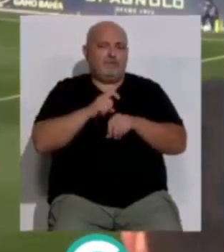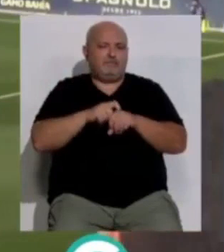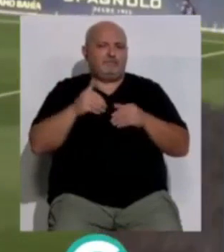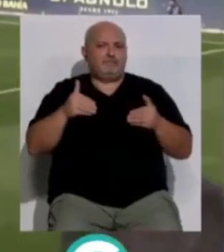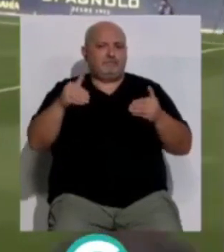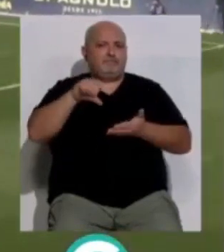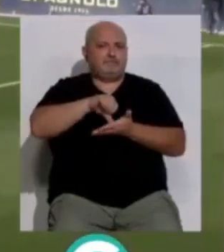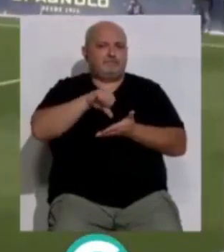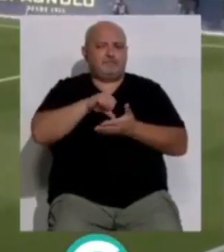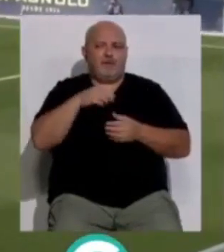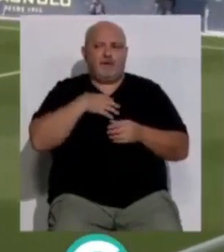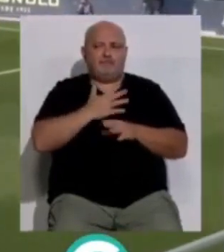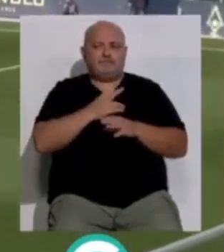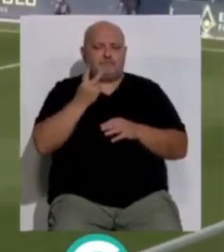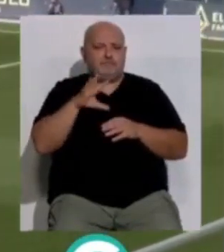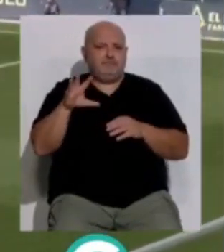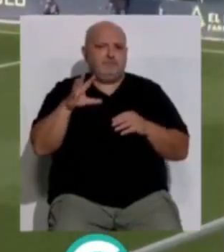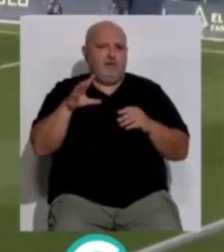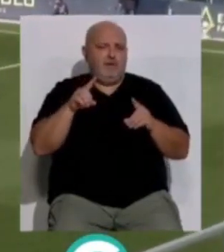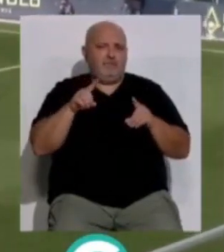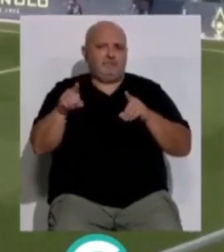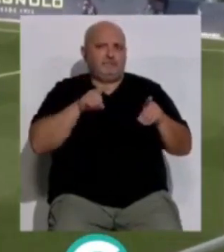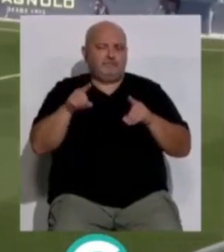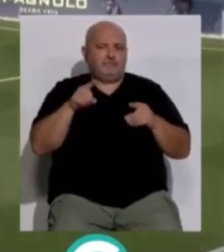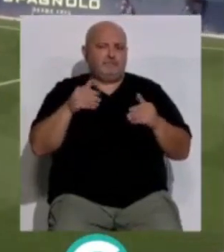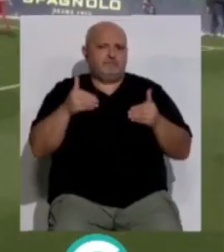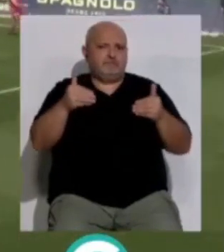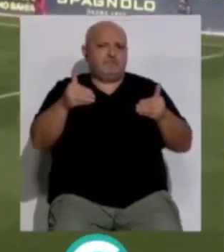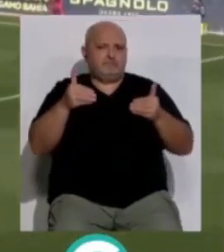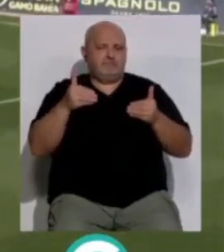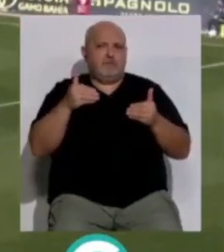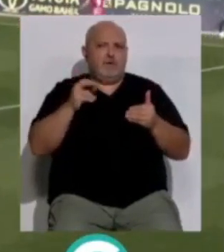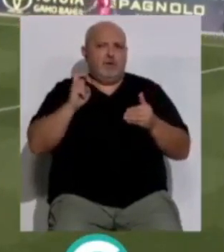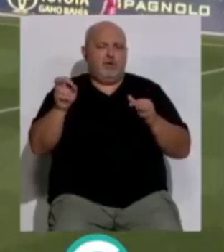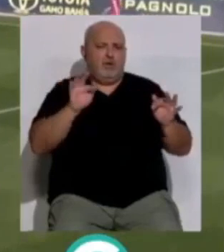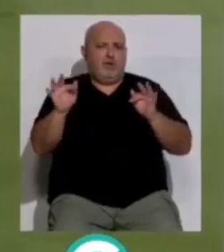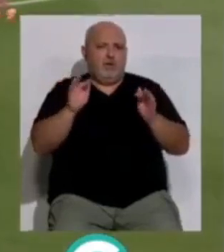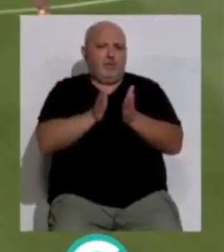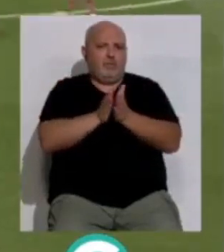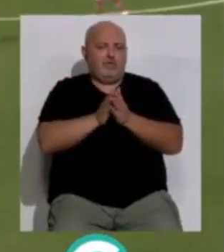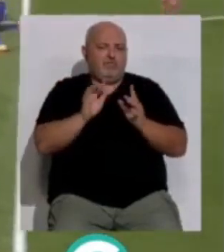centro que puede jugar como referencia puede jugar también con otro compañero al lado muchas